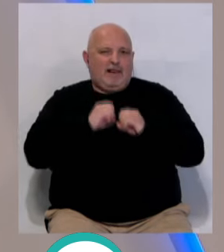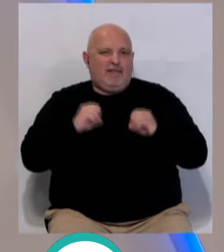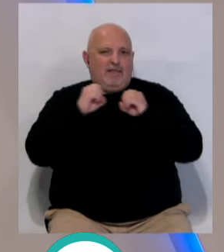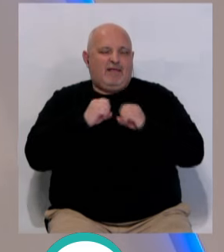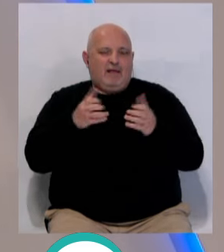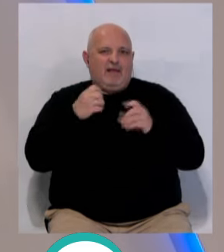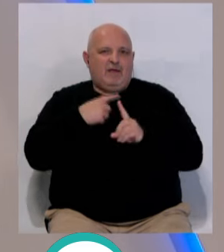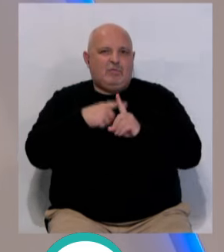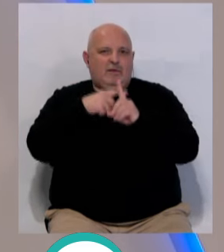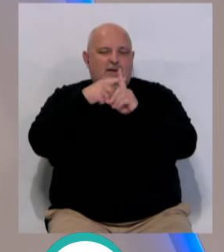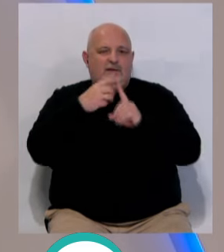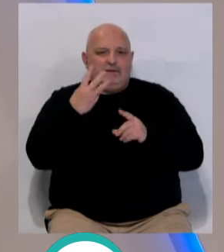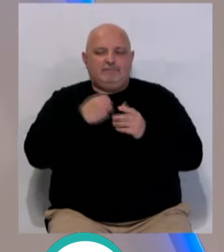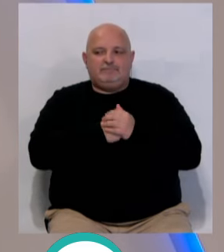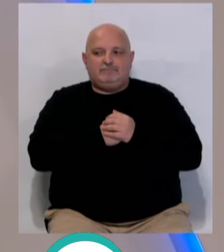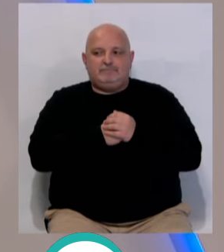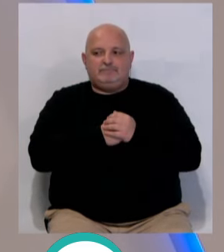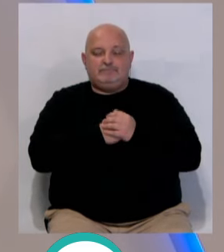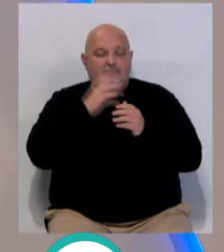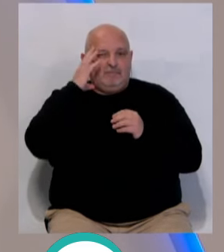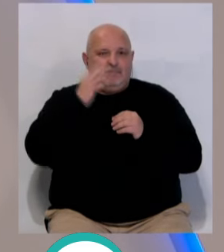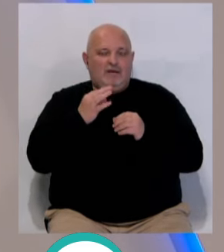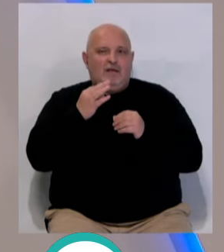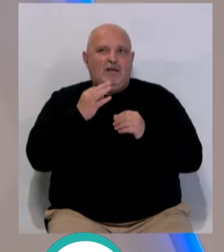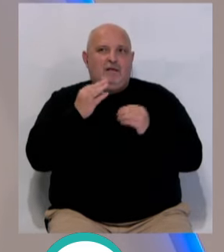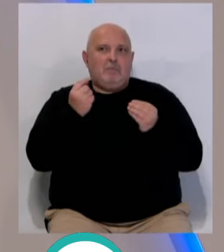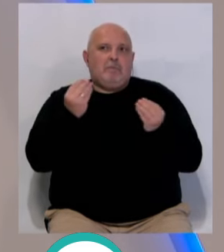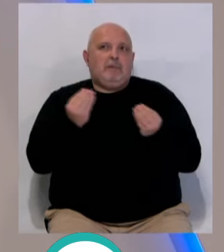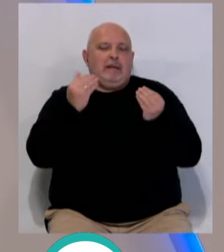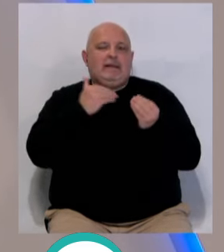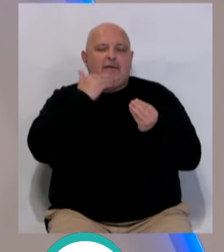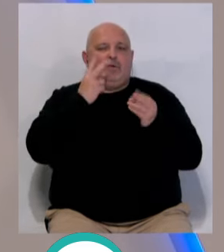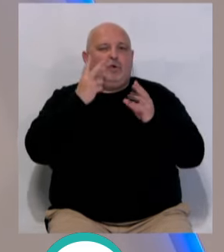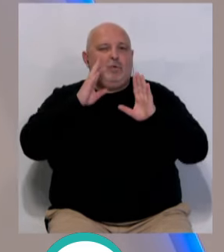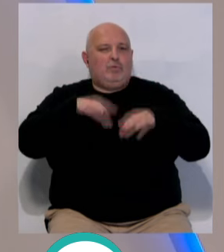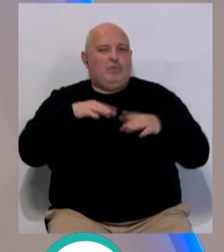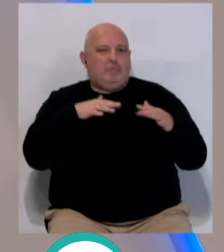sumar de de tres creo que ha habido una ligera mejoría en estos dos últimos partidos en cuanto